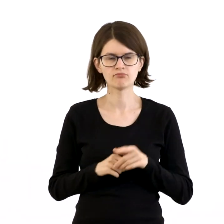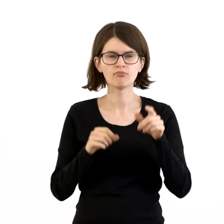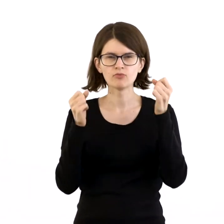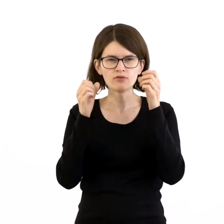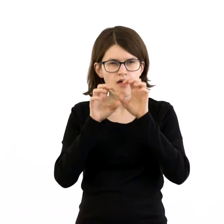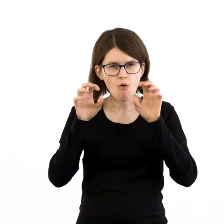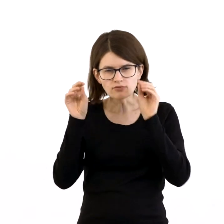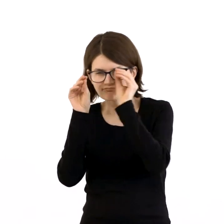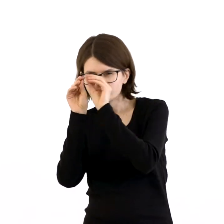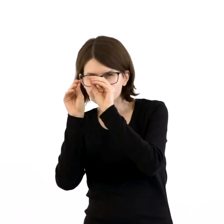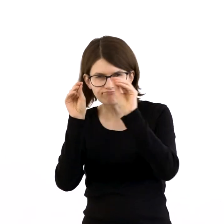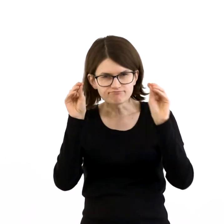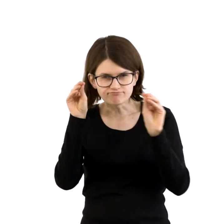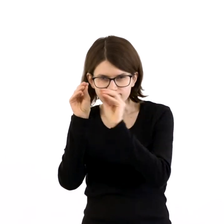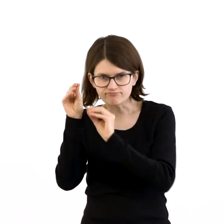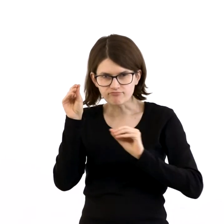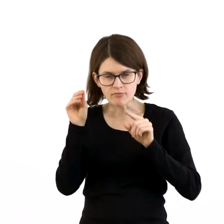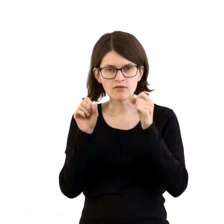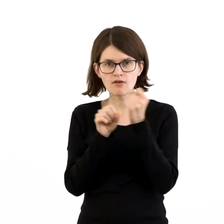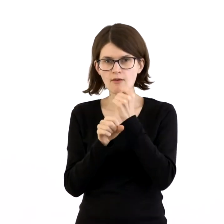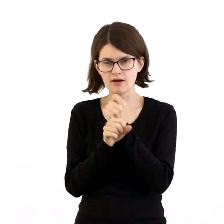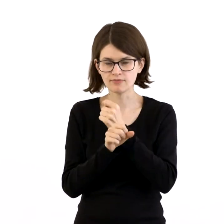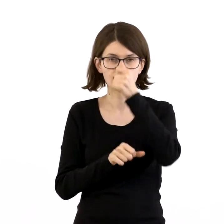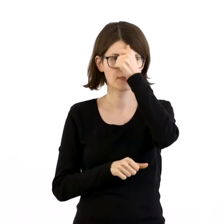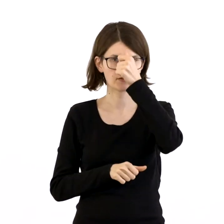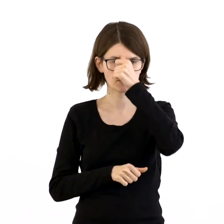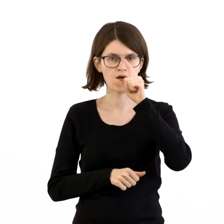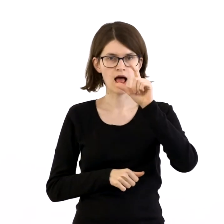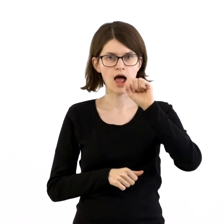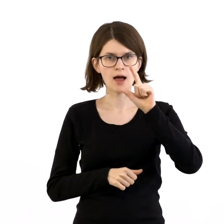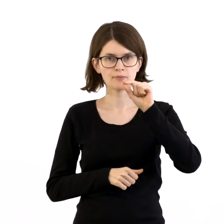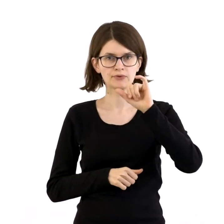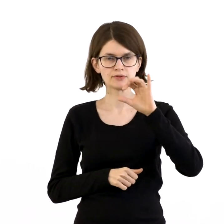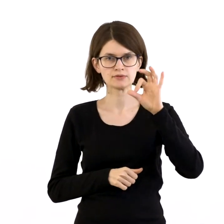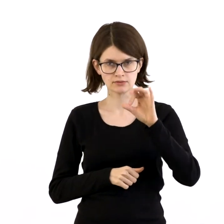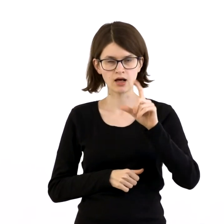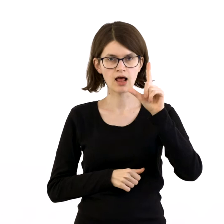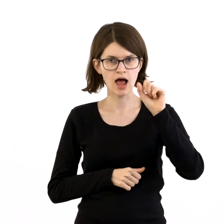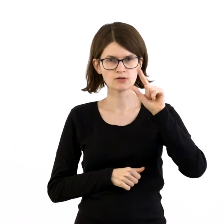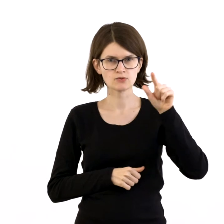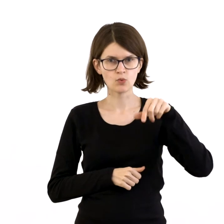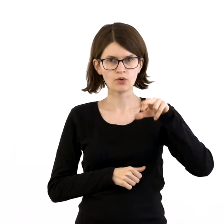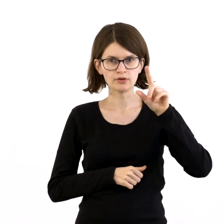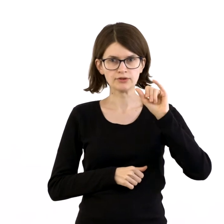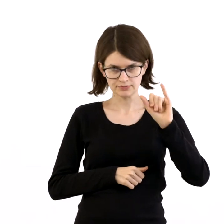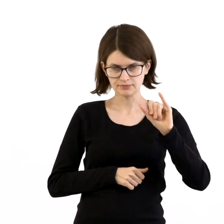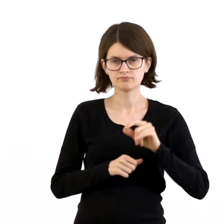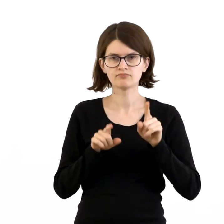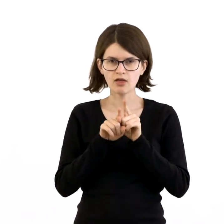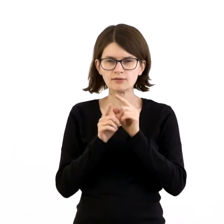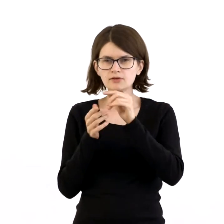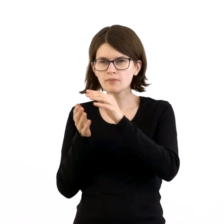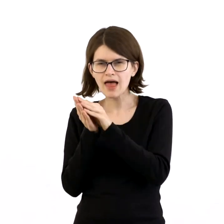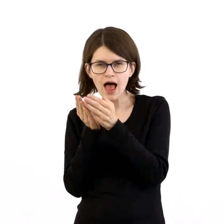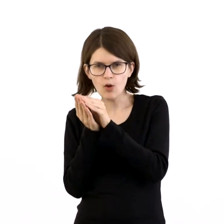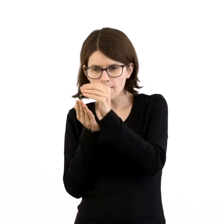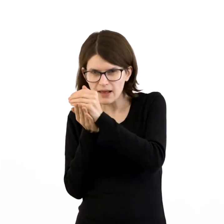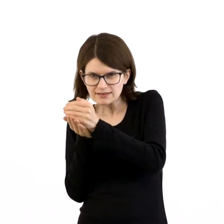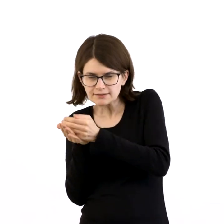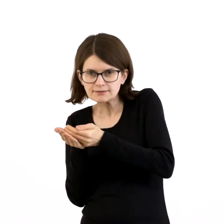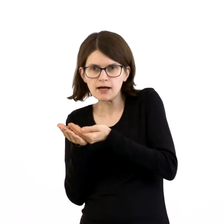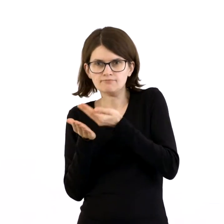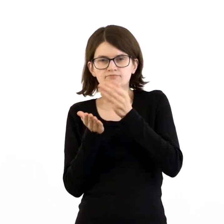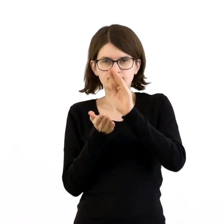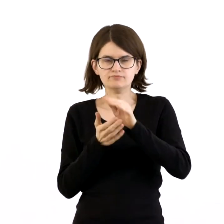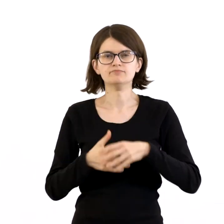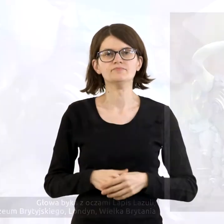dekorowany mozaiką z kamieni lapis lazuli i macicy perłowej.